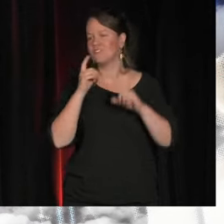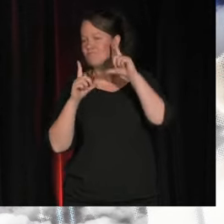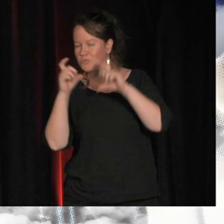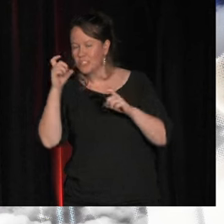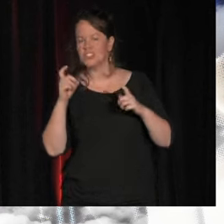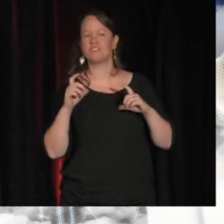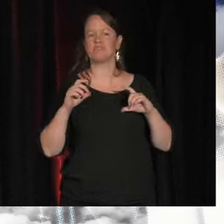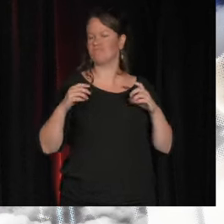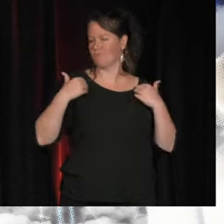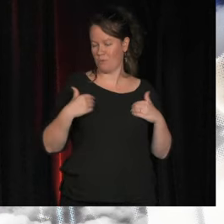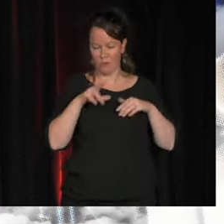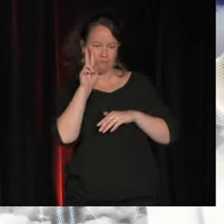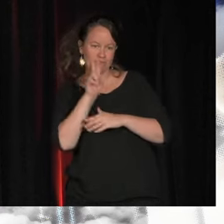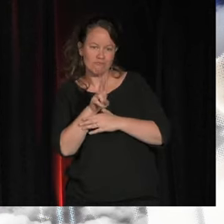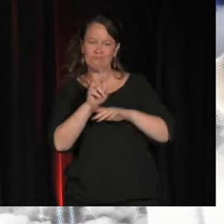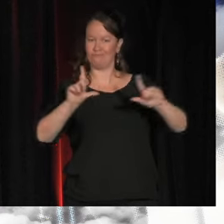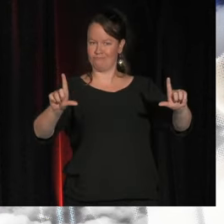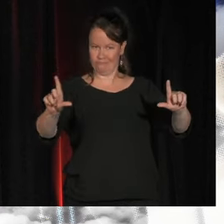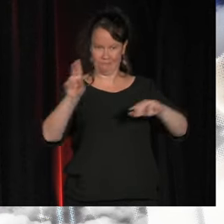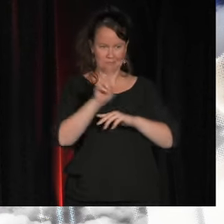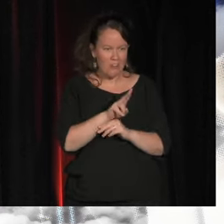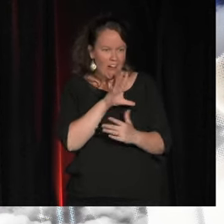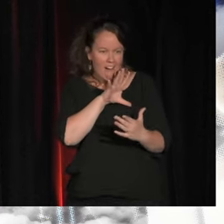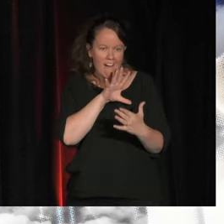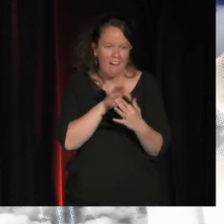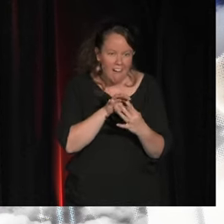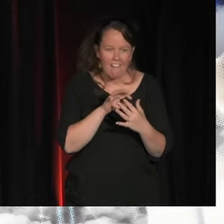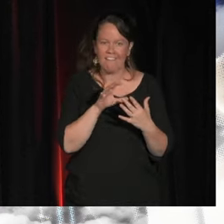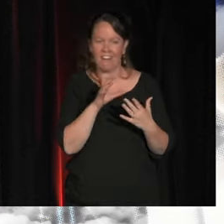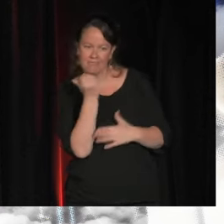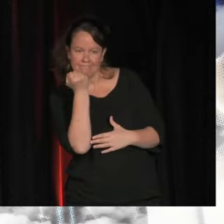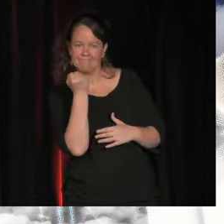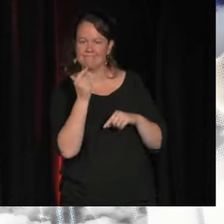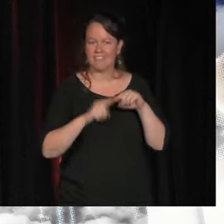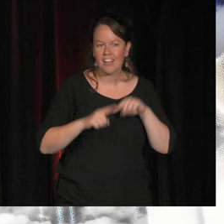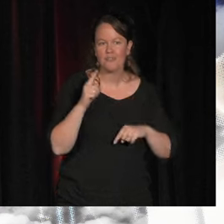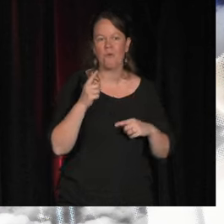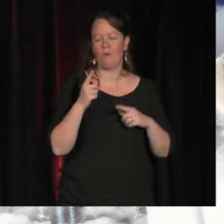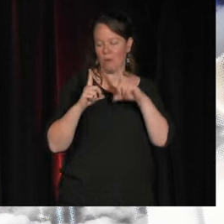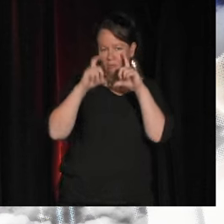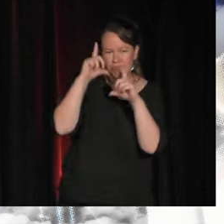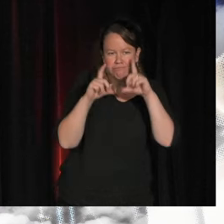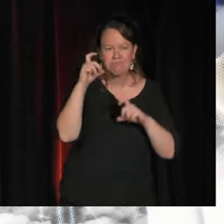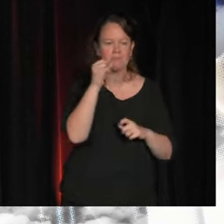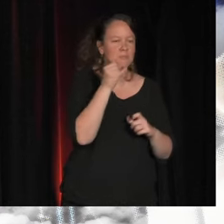Vous, en tant que spectateur ou spectatrice, vous allez avoir un attachement à vos choses que vous avez obtenues sur Twitch, vos émotes, vos petits bruits, vos petits jargons, vos petits codes